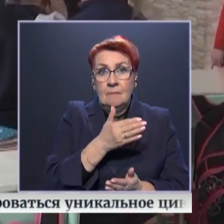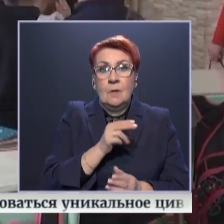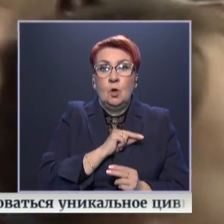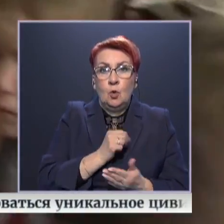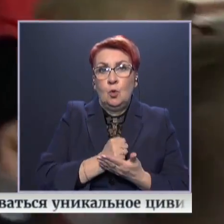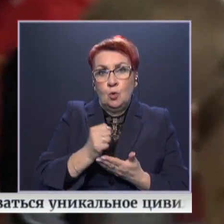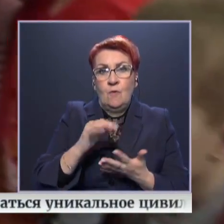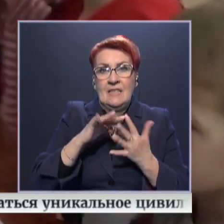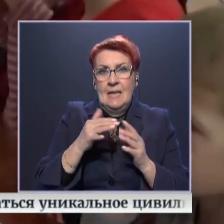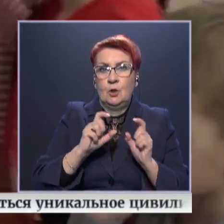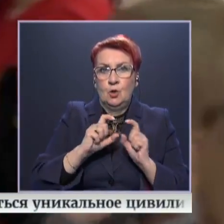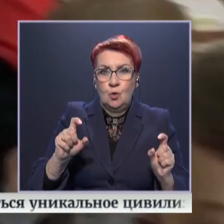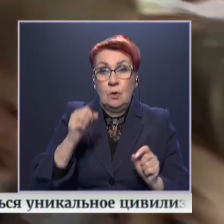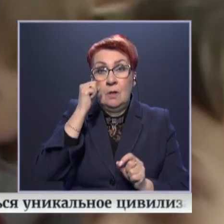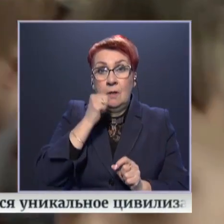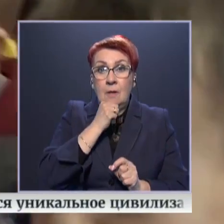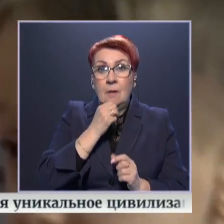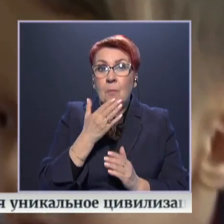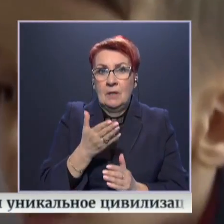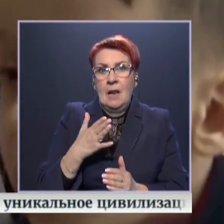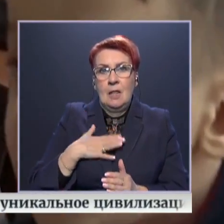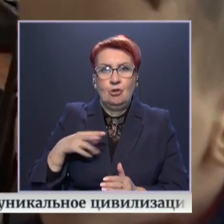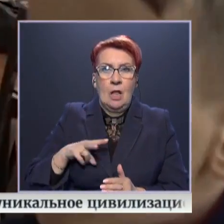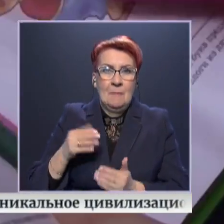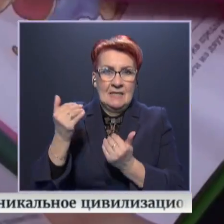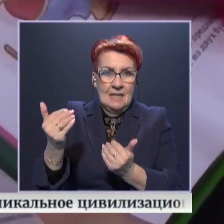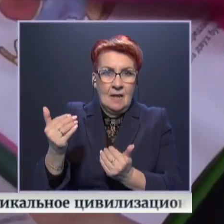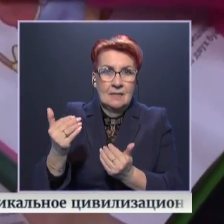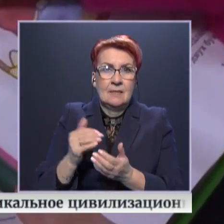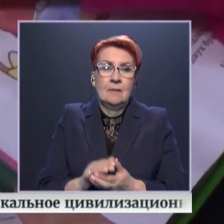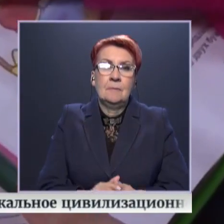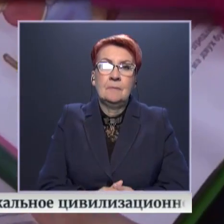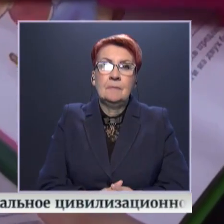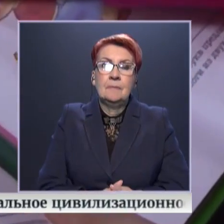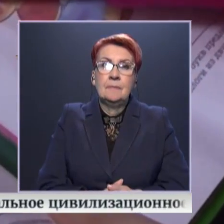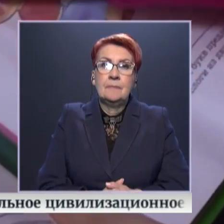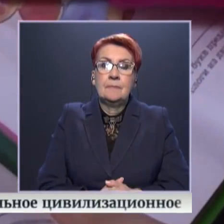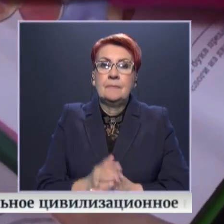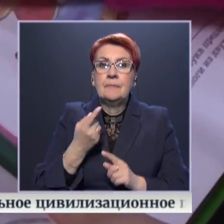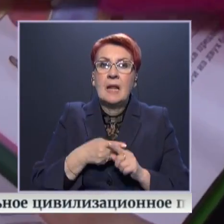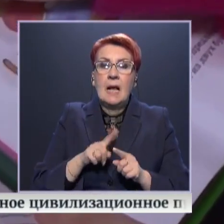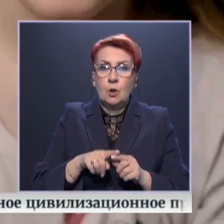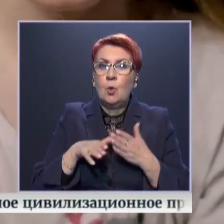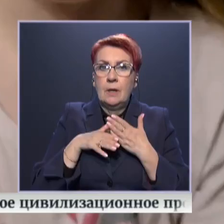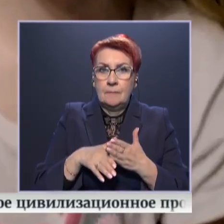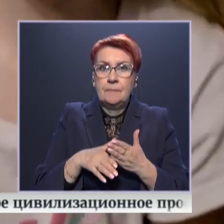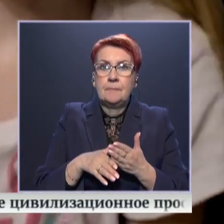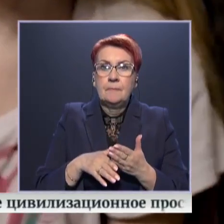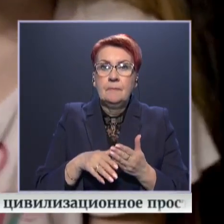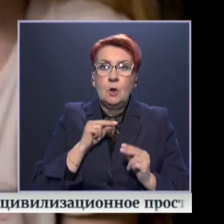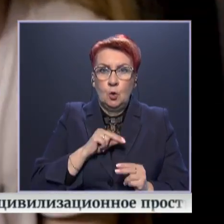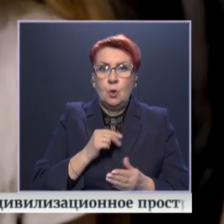школу благодаря нашей администрации которые предложила практически